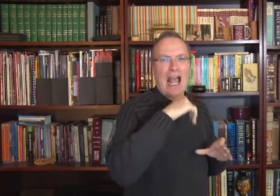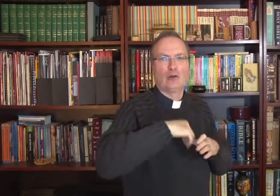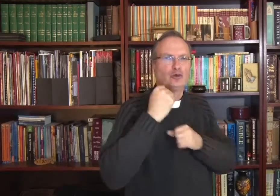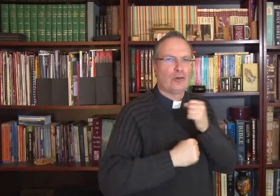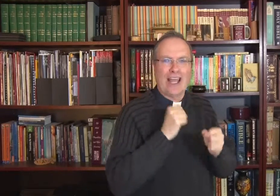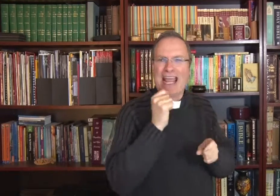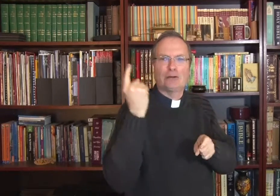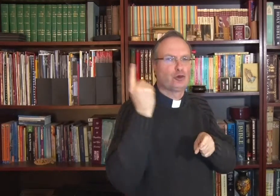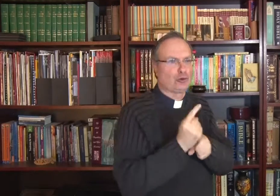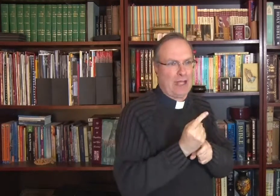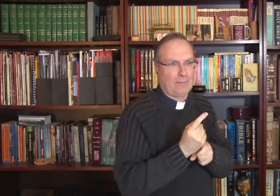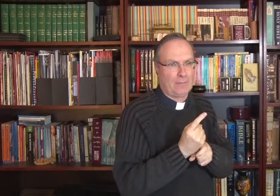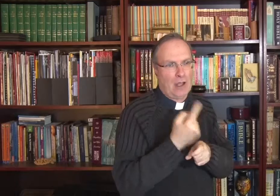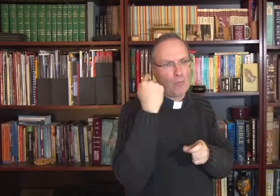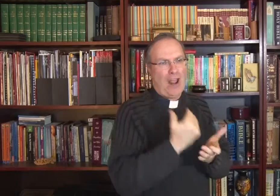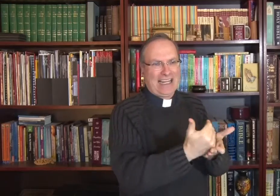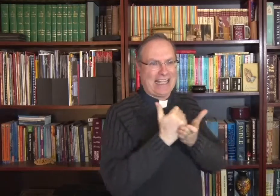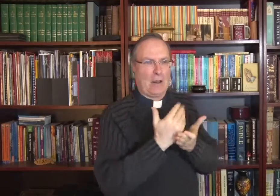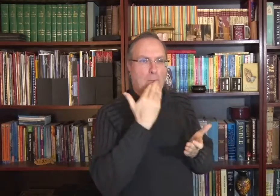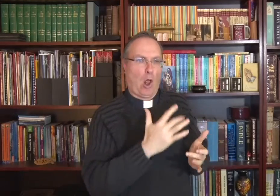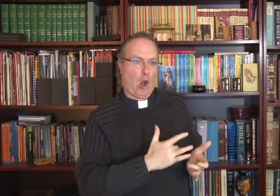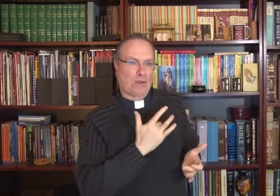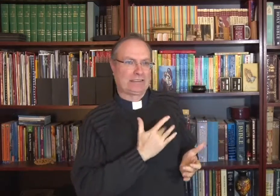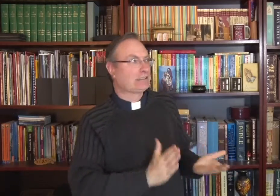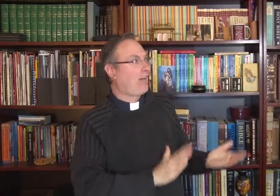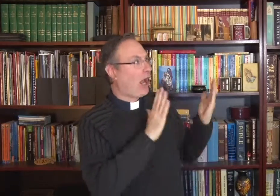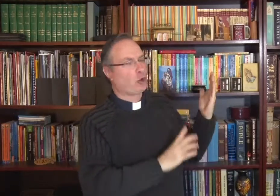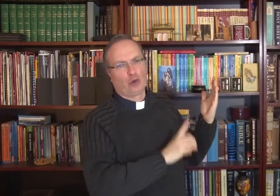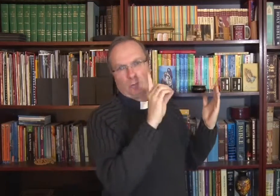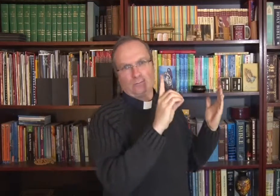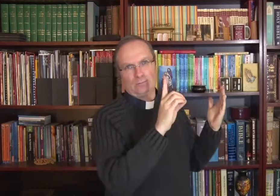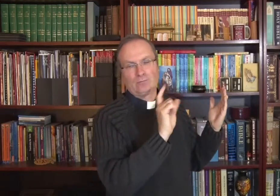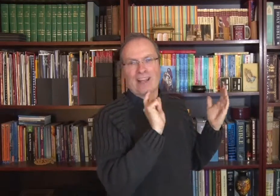en souffrant injustement pour garder bonne conscience envers Dieu.